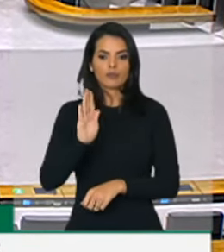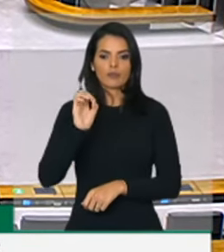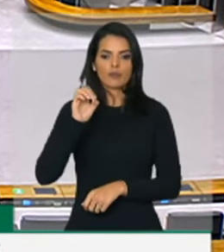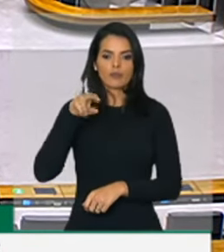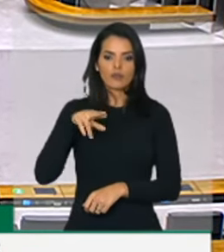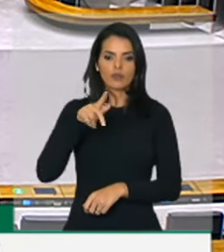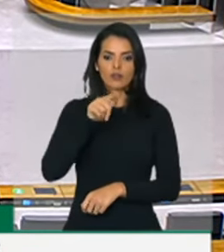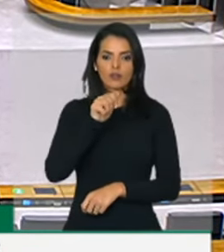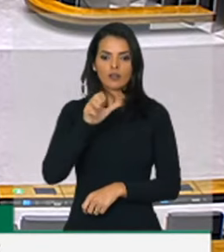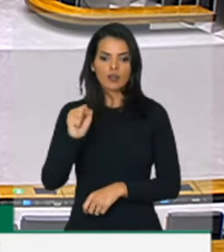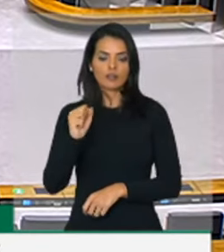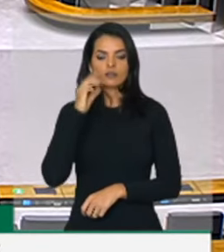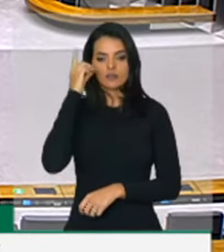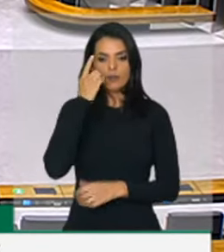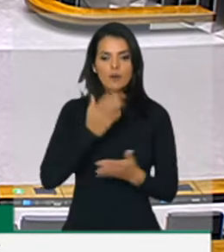DEPUTADO BOHN GASS. -- [REPÓRTER]: